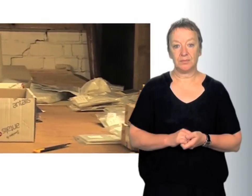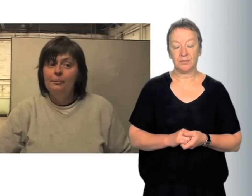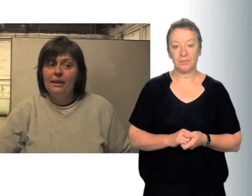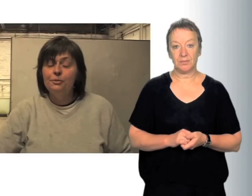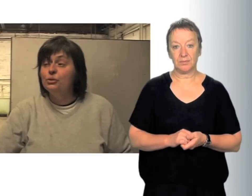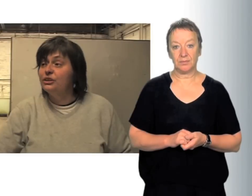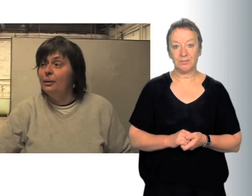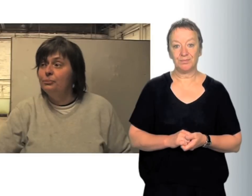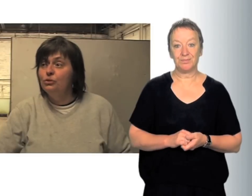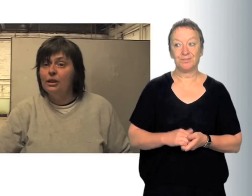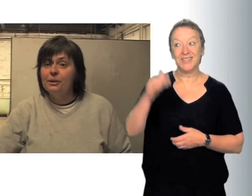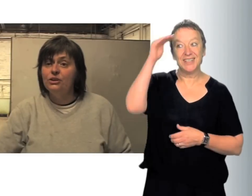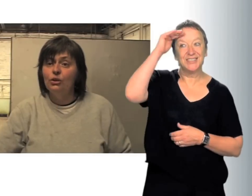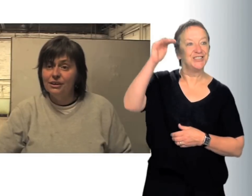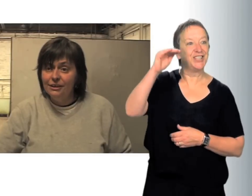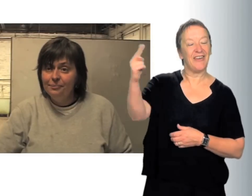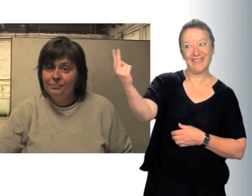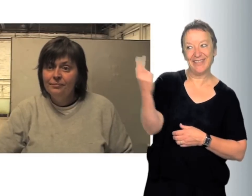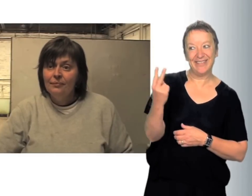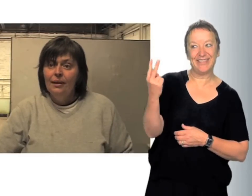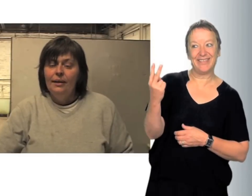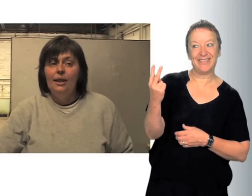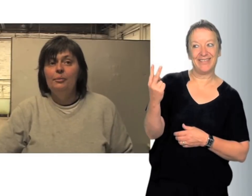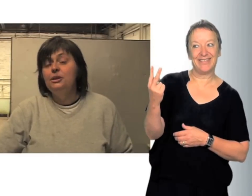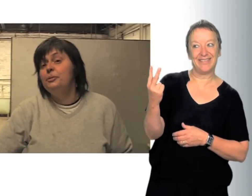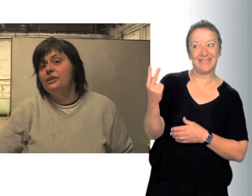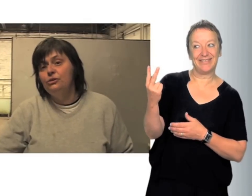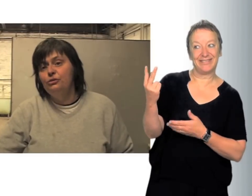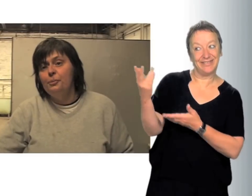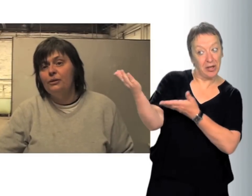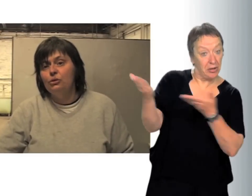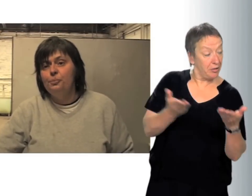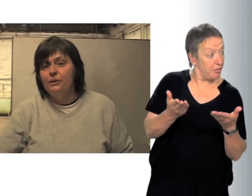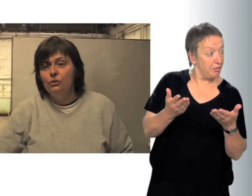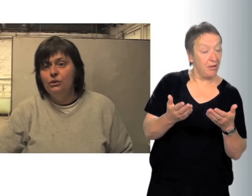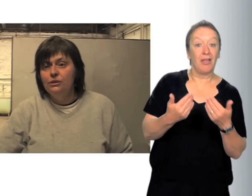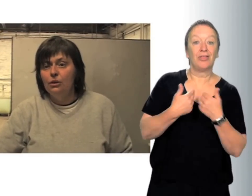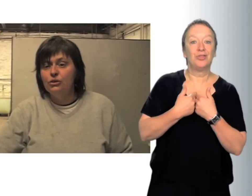La responsable nous a présenté Et elle m'a demandé de m'occuper de Tony